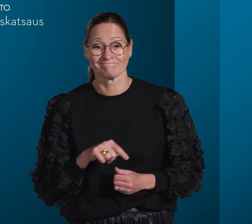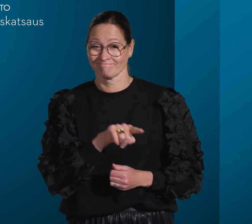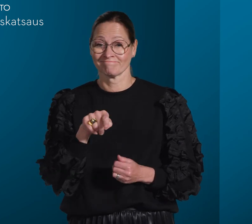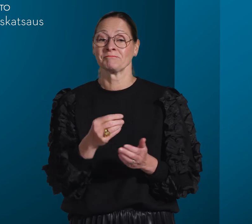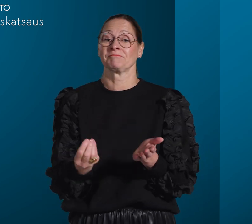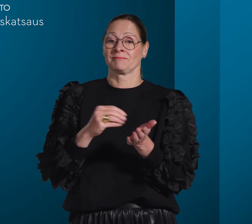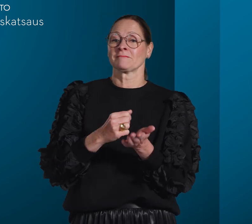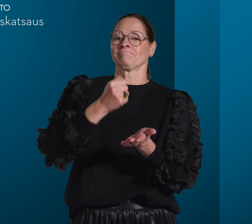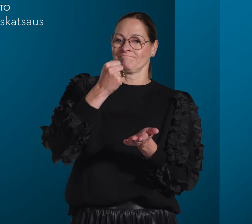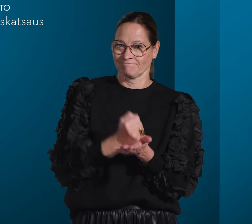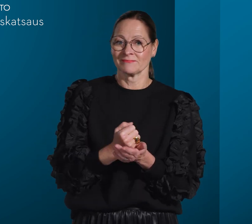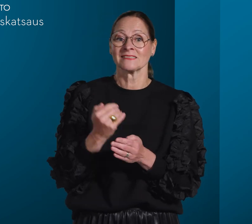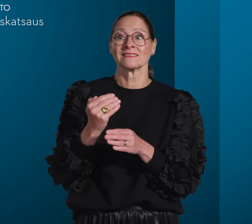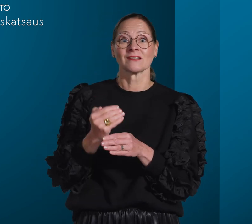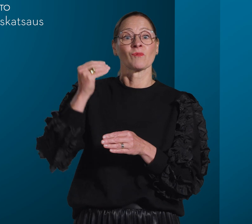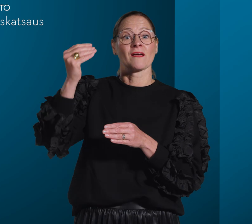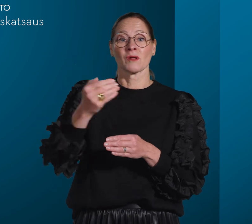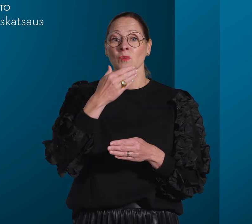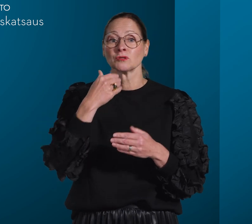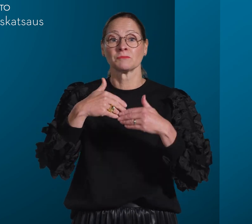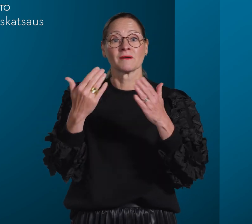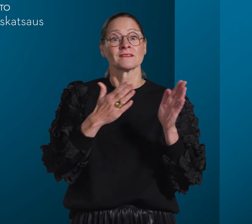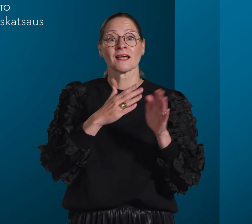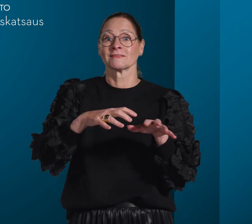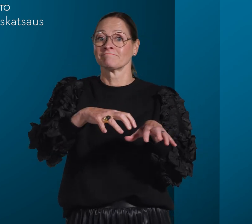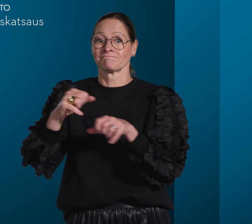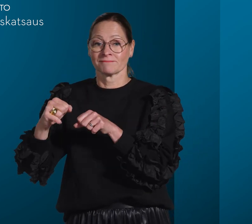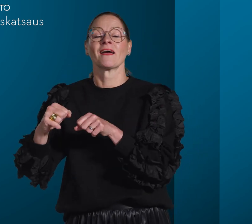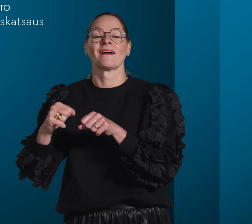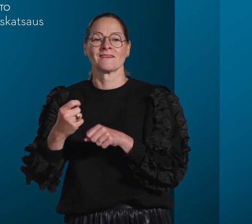Lisäksi päätettiin, että seuraavien nuorisopäivien järjestäjänä toimii -